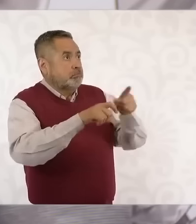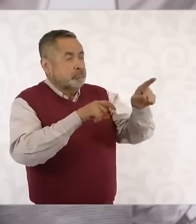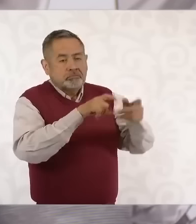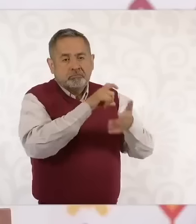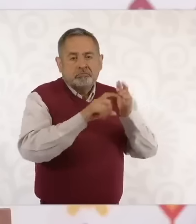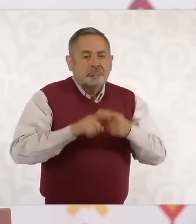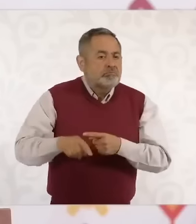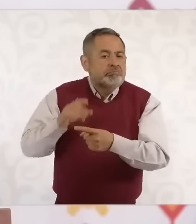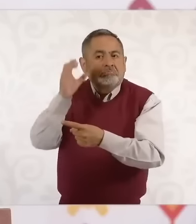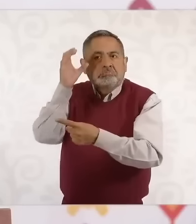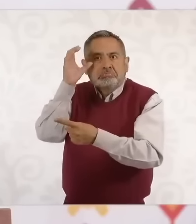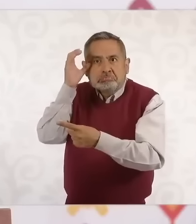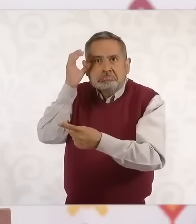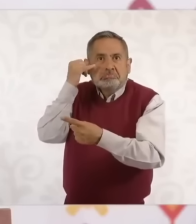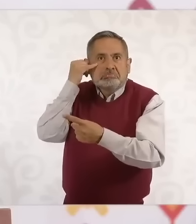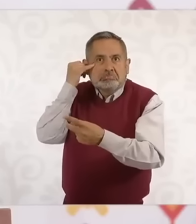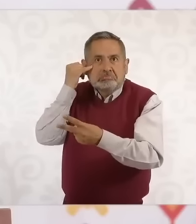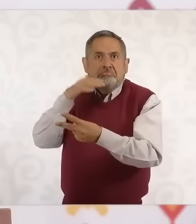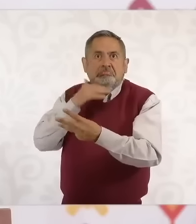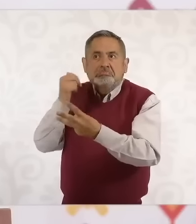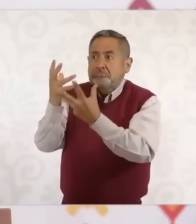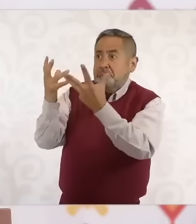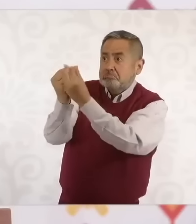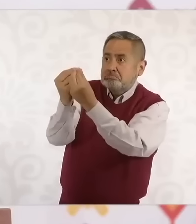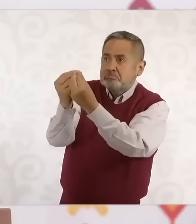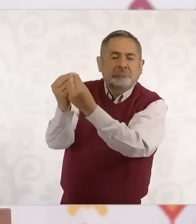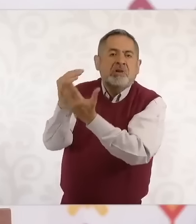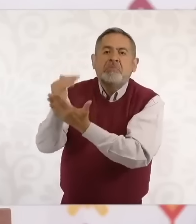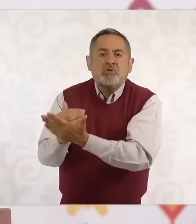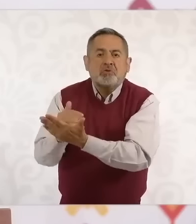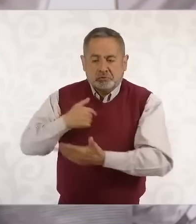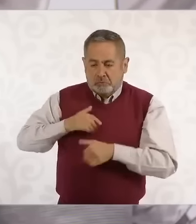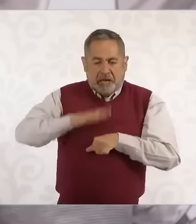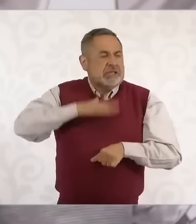Japón y Alemania juntos para que esté sonido. Lo primero que vamos a hacer en el documento que